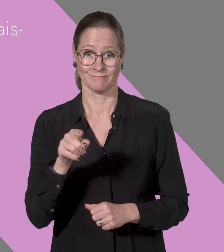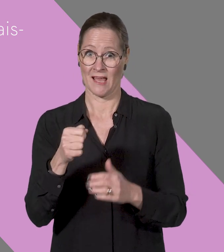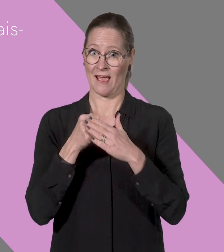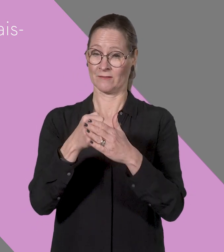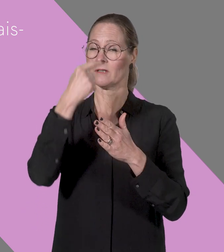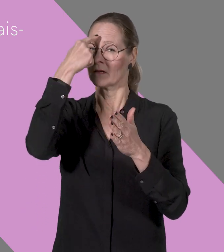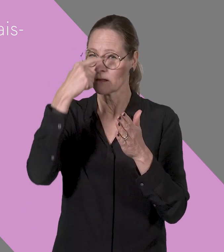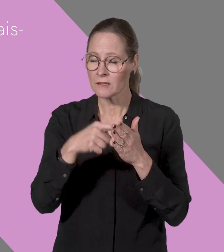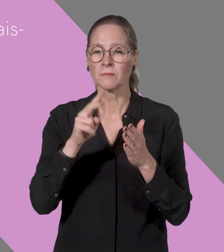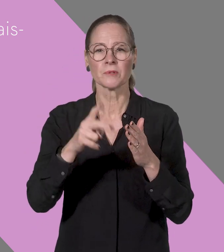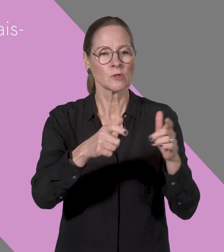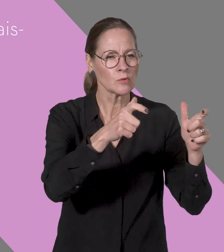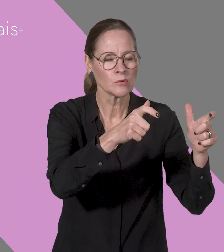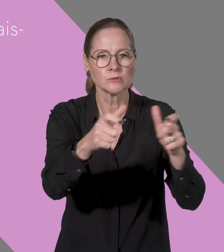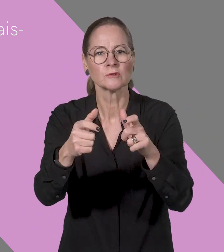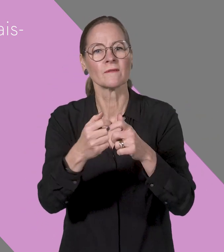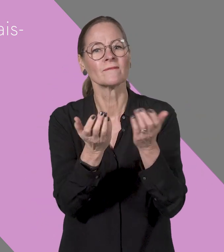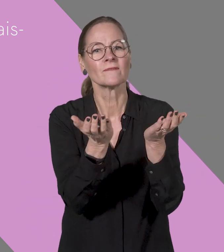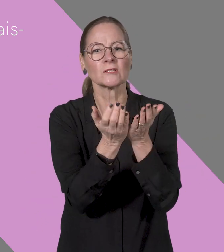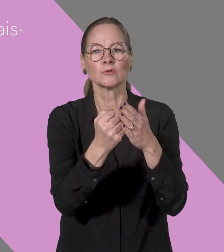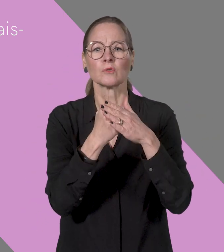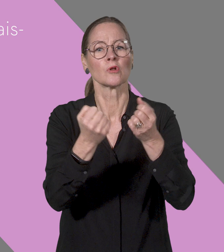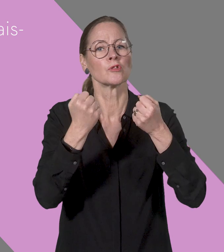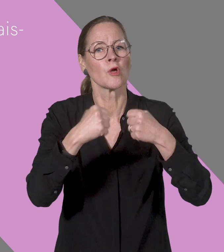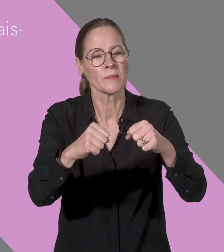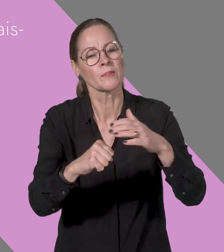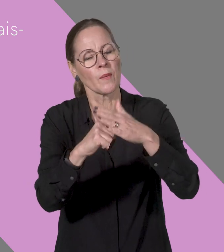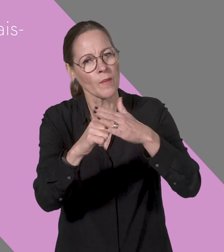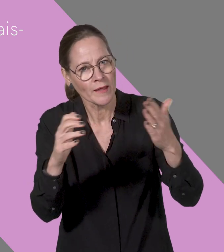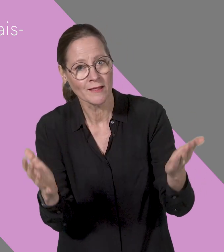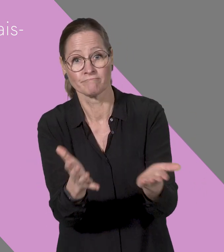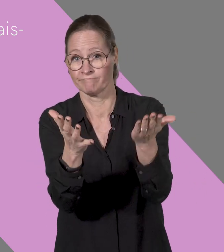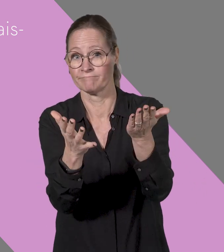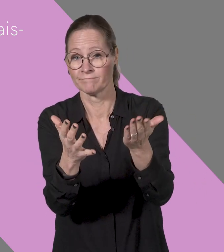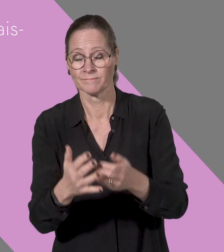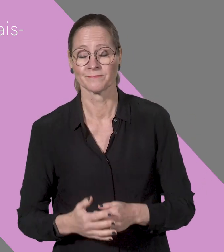Avustus on tarkoitettu yhdistysten vertaistukitoiminnan tukemiseen.